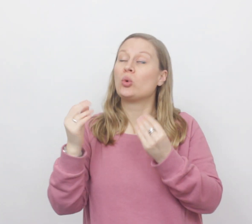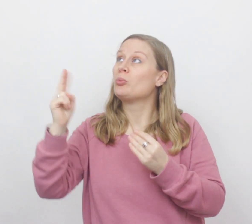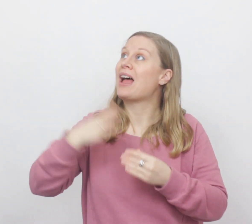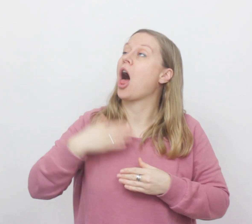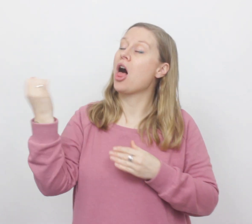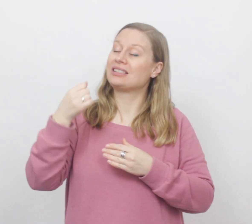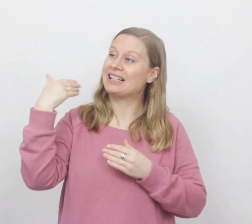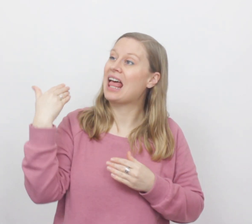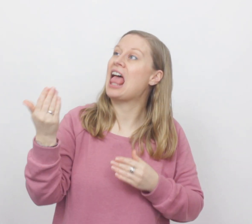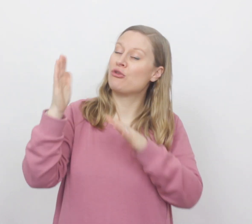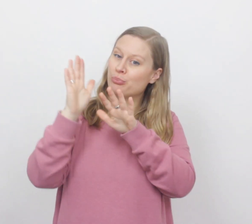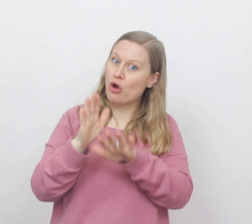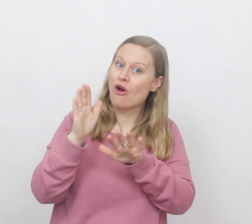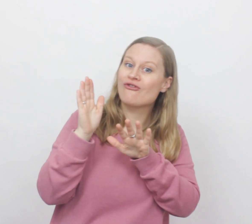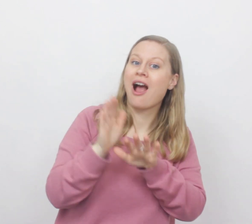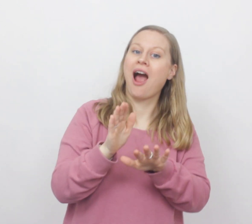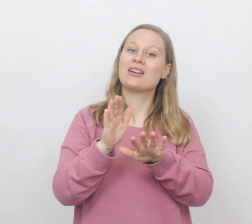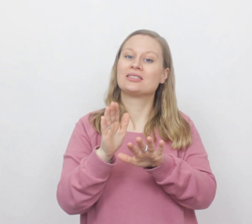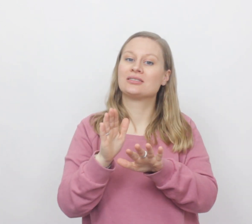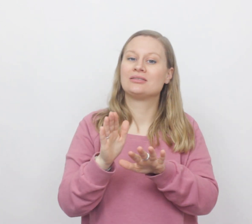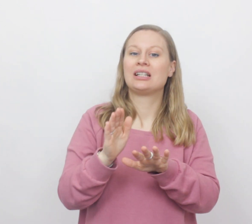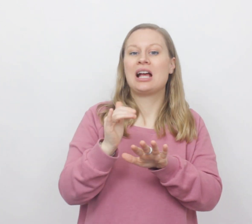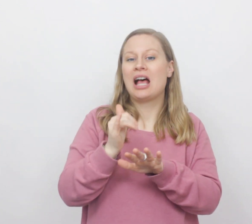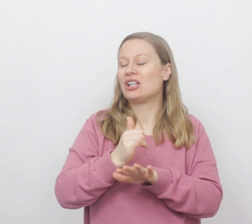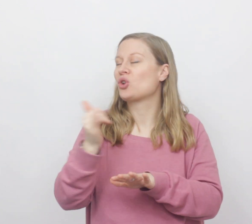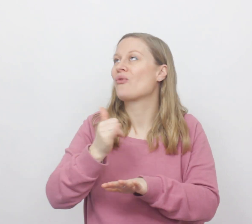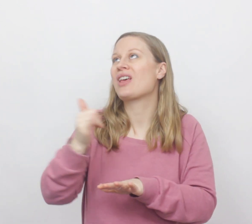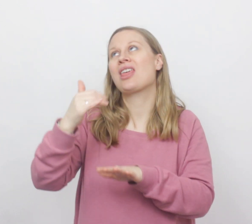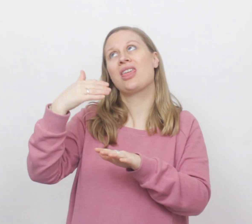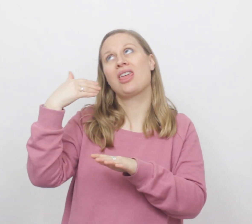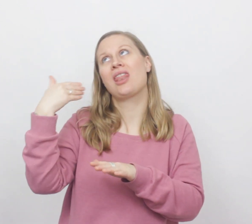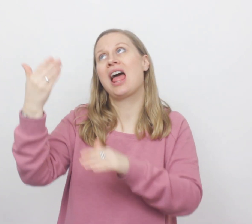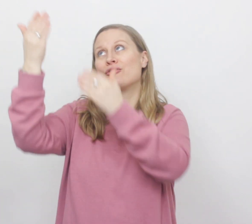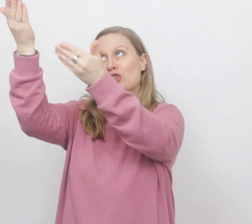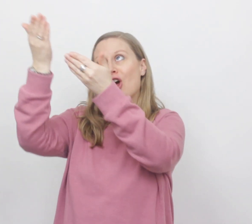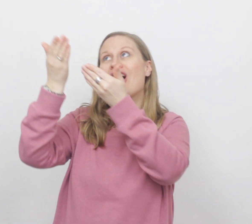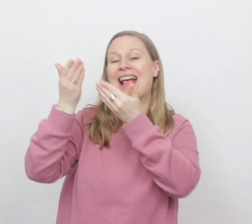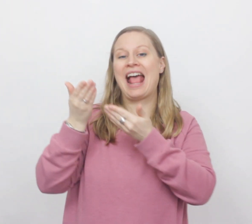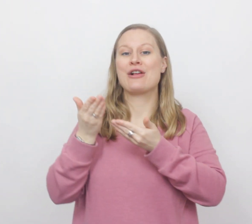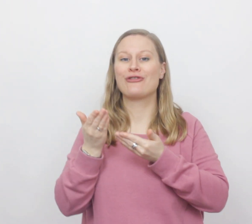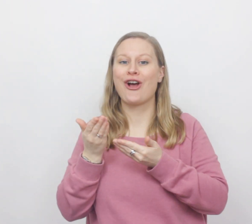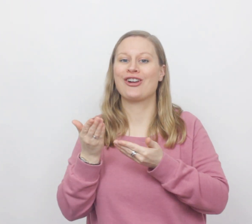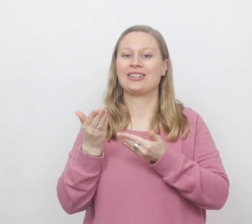Hoe U mij altijd heeft bewaard en zoveel geeft gegeven.